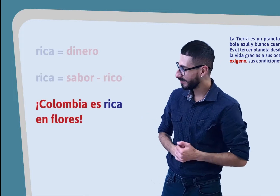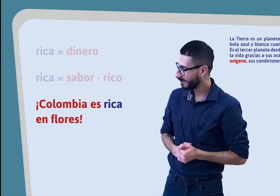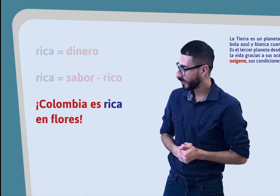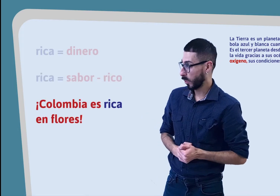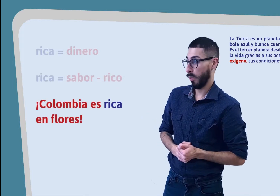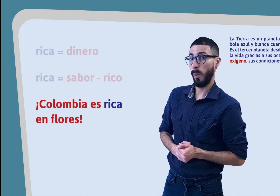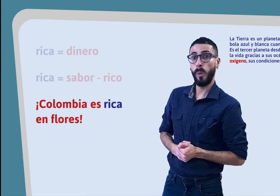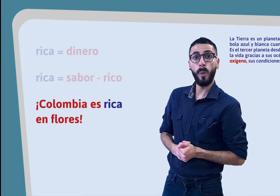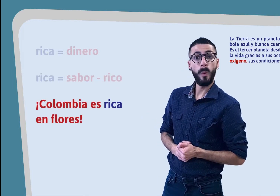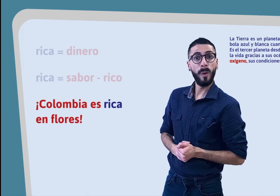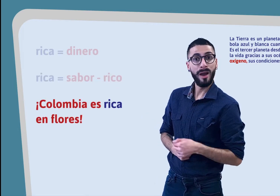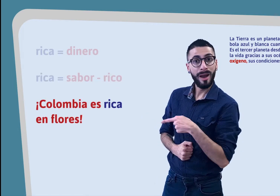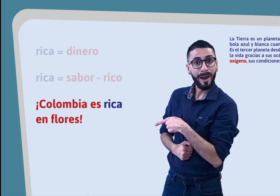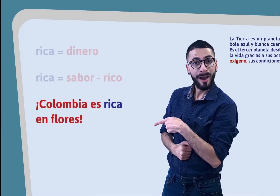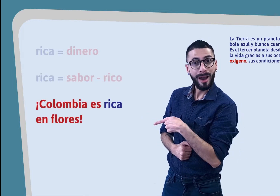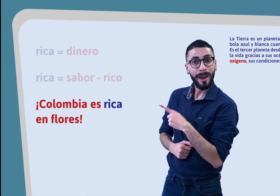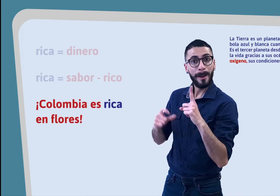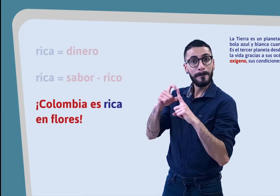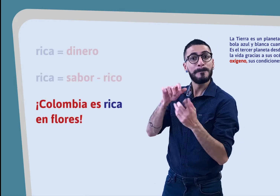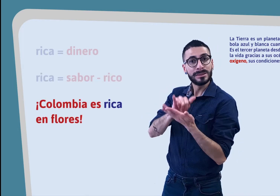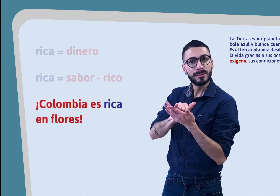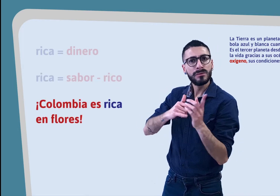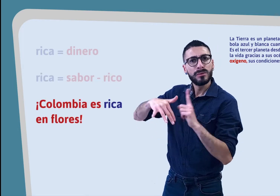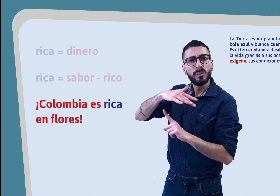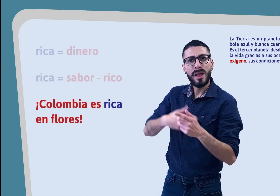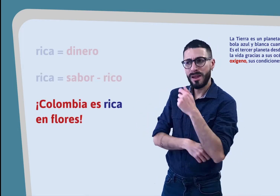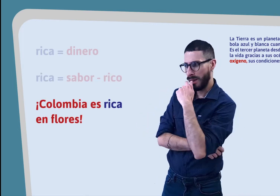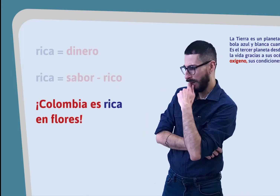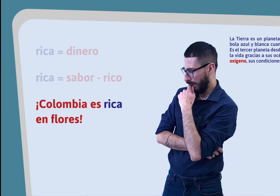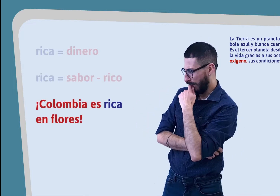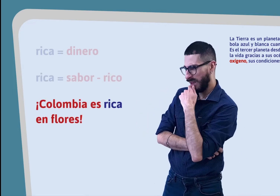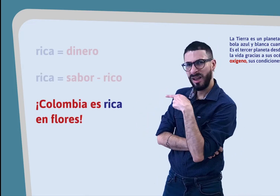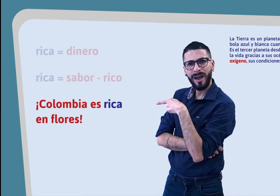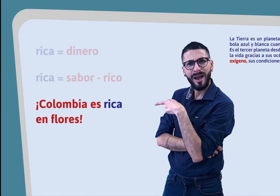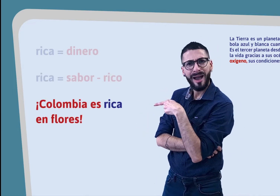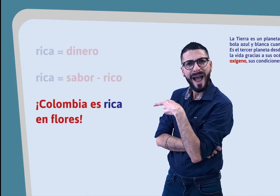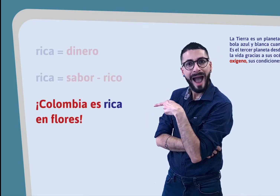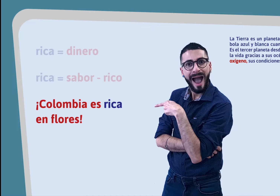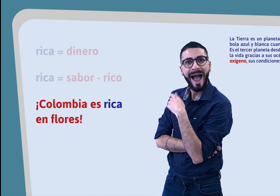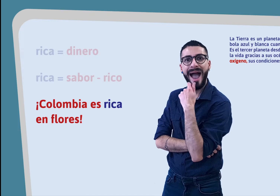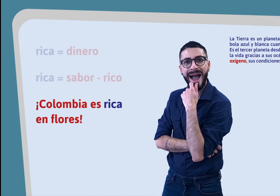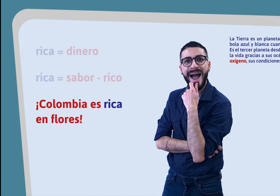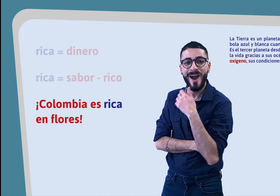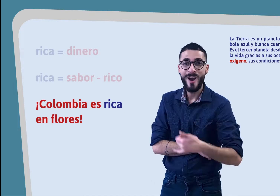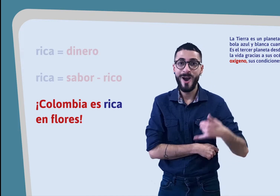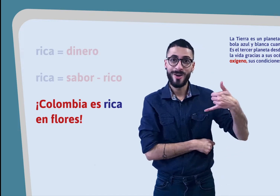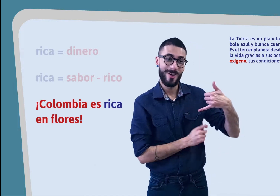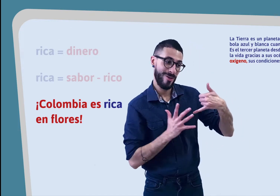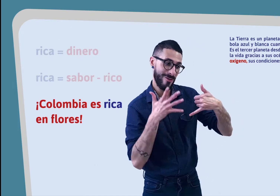¡Guau! Interesante, esa otra frase usa la misma palabra, pero se refiere a otro contexto.